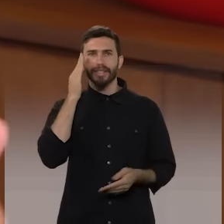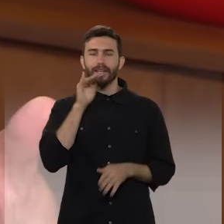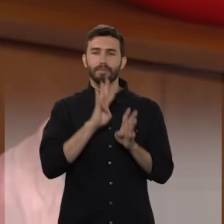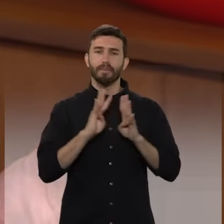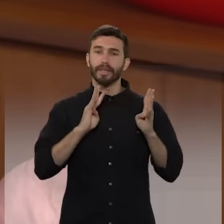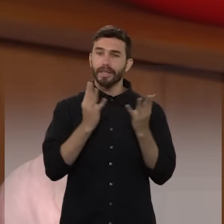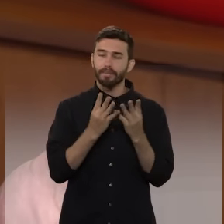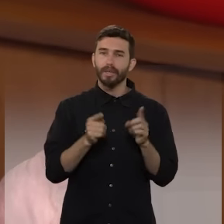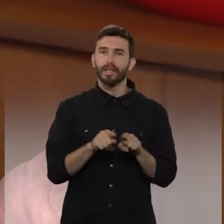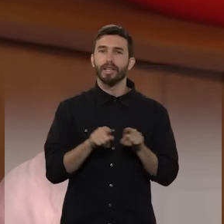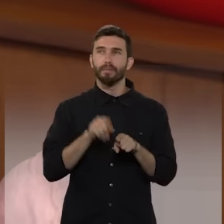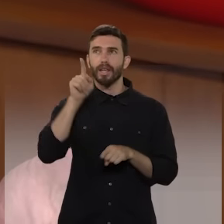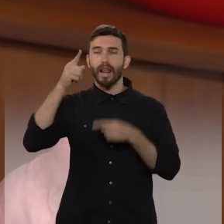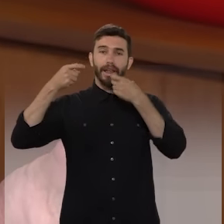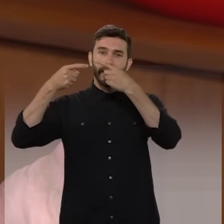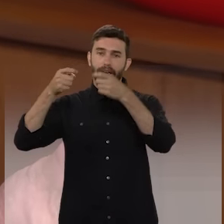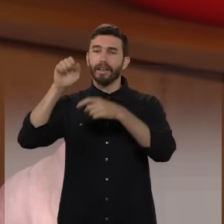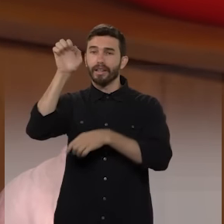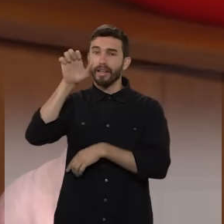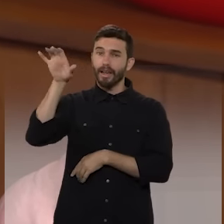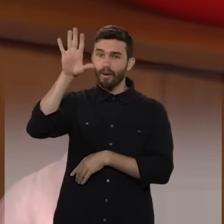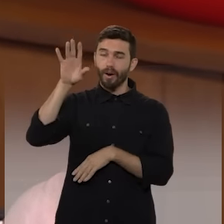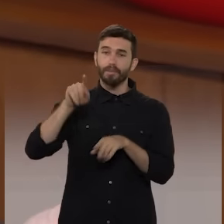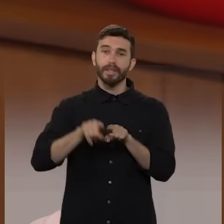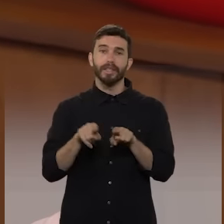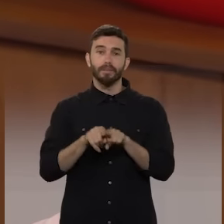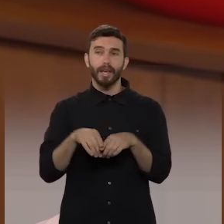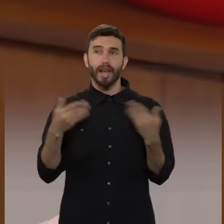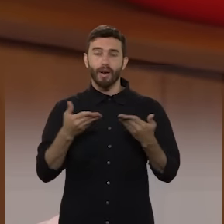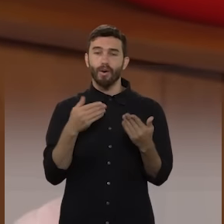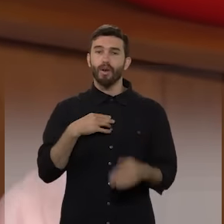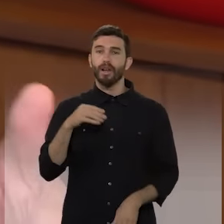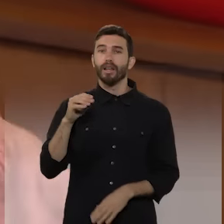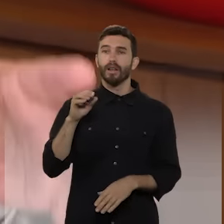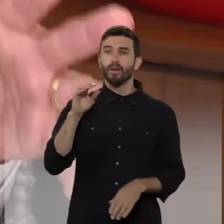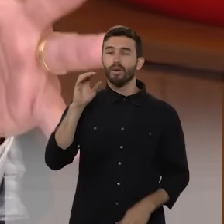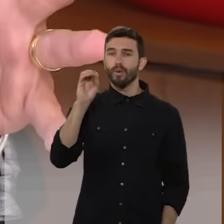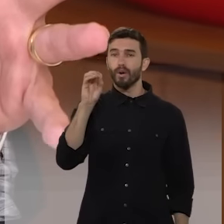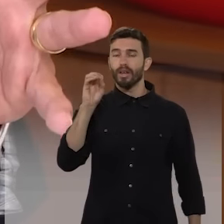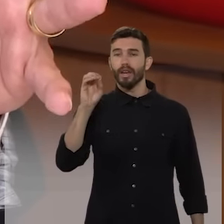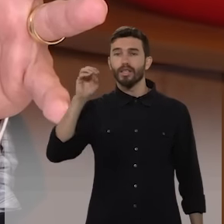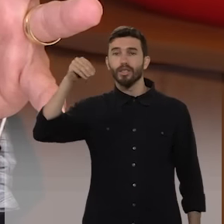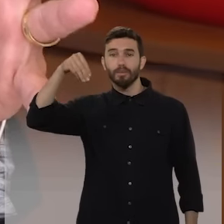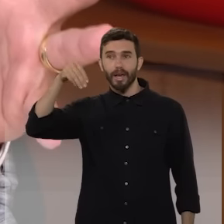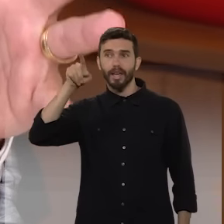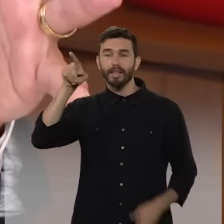agora temos uma situação de instabilidade no Oriente Médio. Isso tudo, a geopolítica